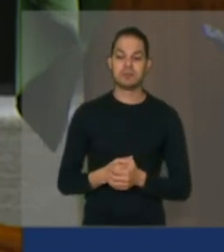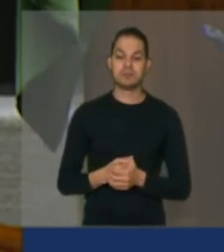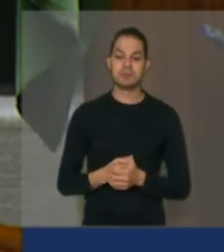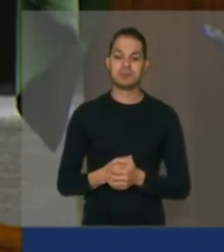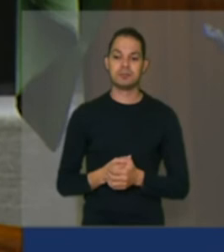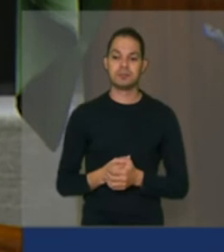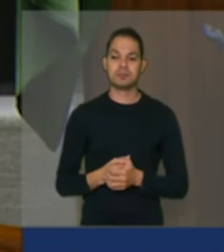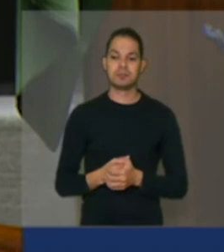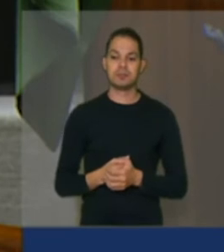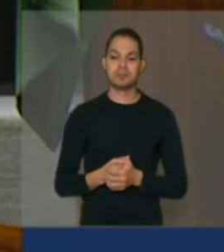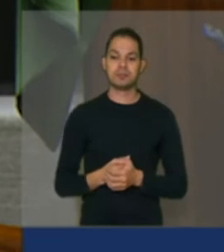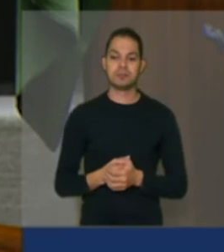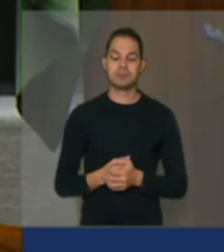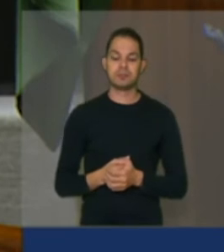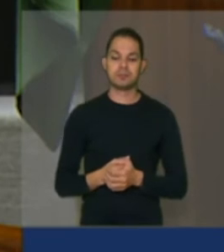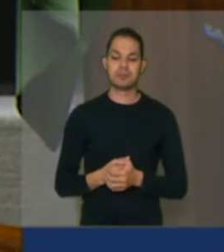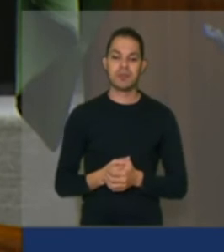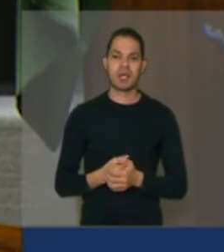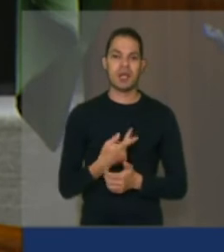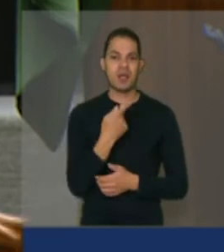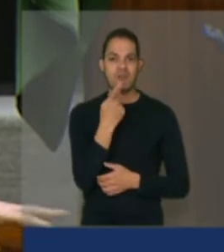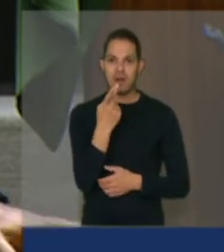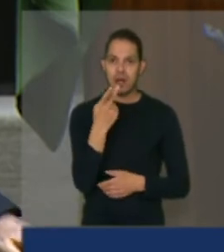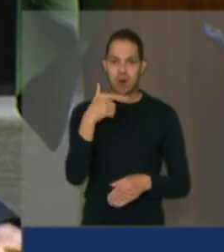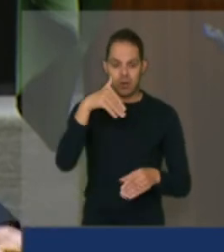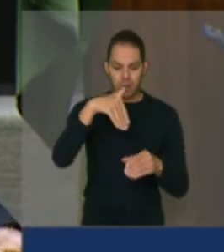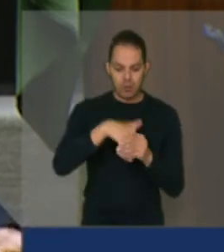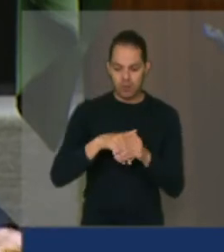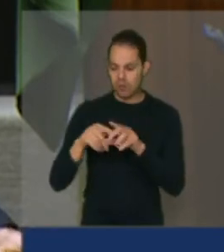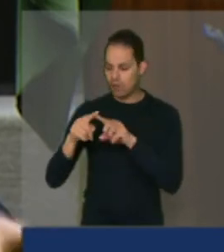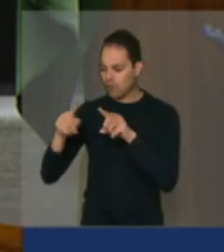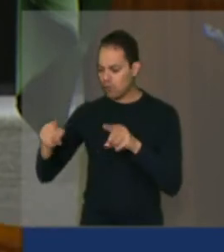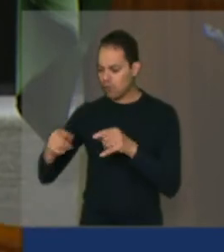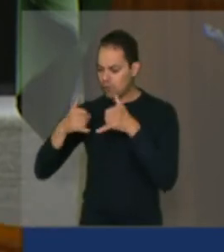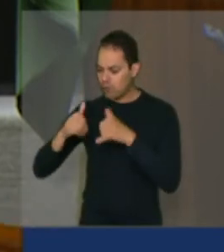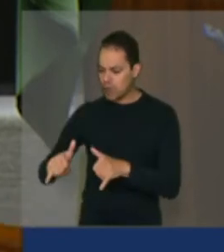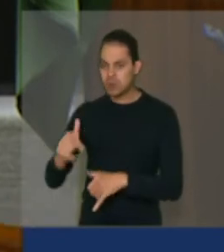NÃO TEM VOTO ELETRÔNICO, QUE NÃO ACEITARAM O VOTO ELETRÔ NICO, NÃO É QUE NÃO ACEITARAM, É QUE NESSES